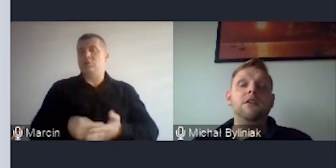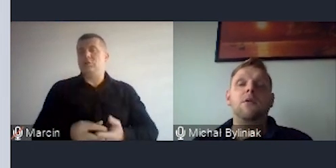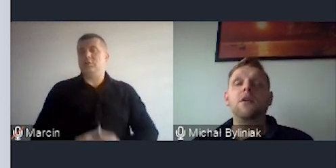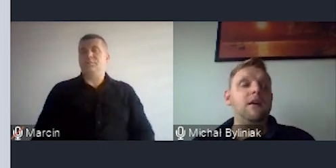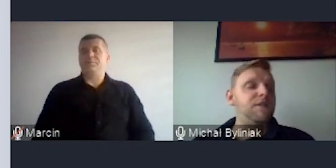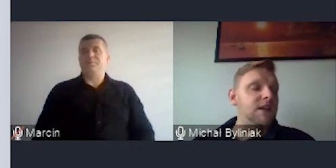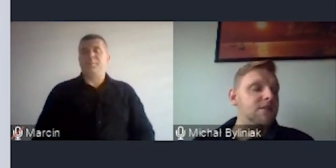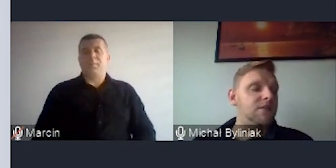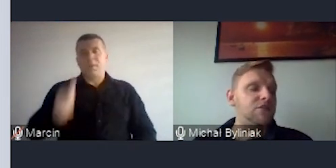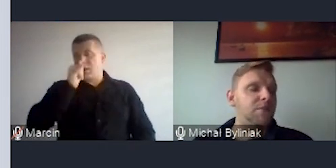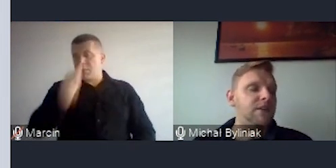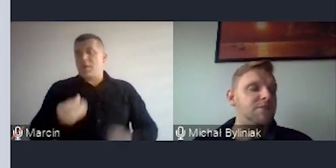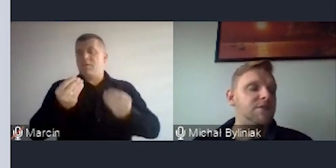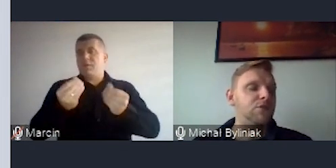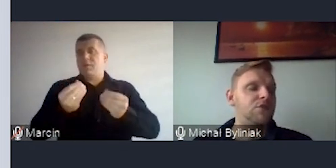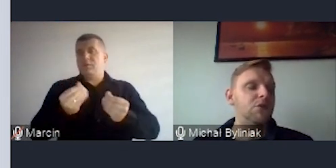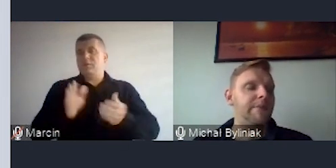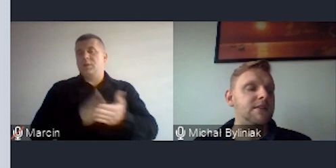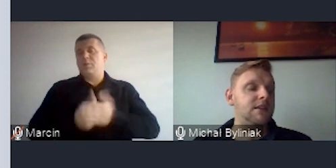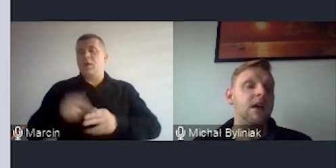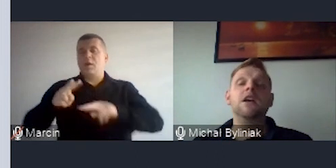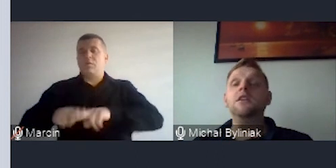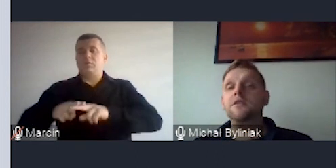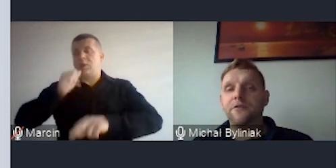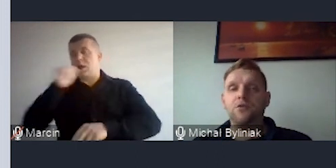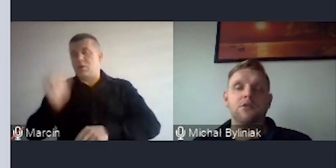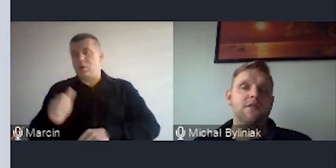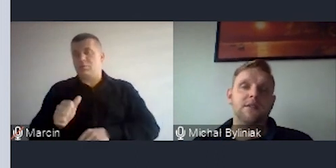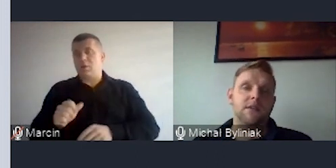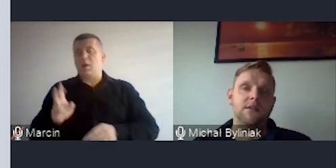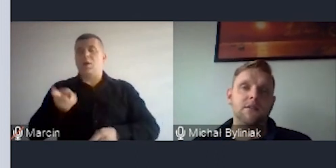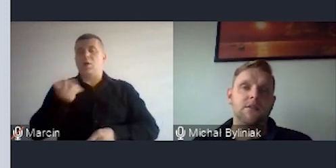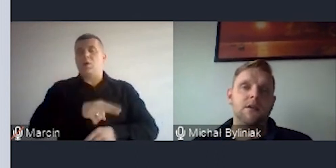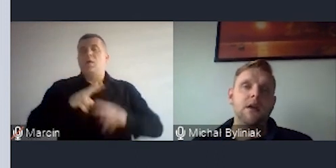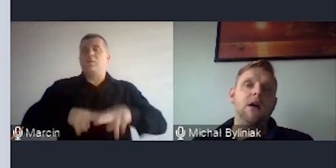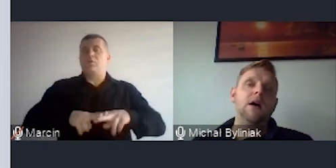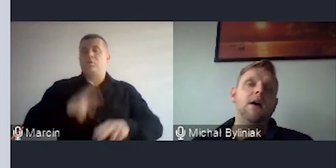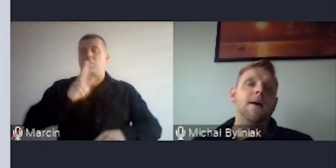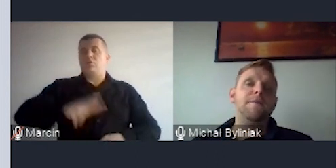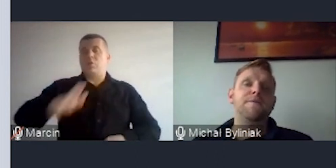Nie mogę finansować go powiedzmy z Funduszy Europejskich i z Funduszy Norweskich.